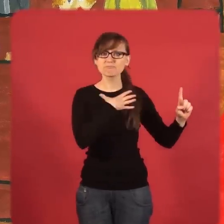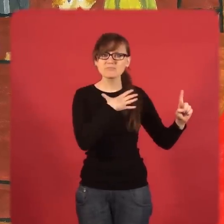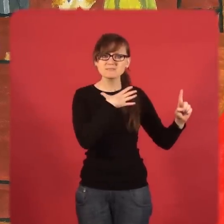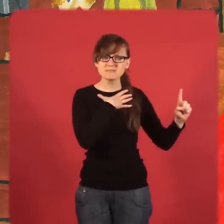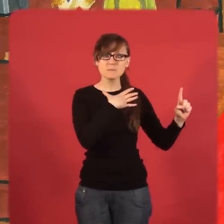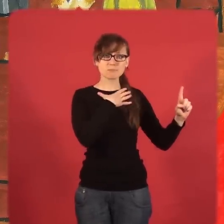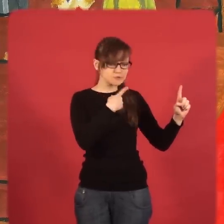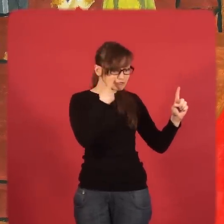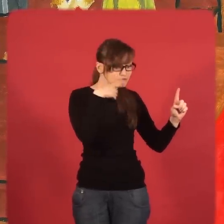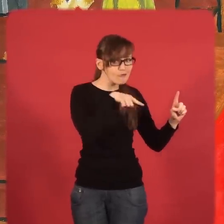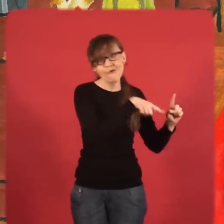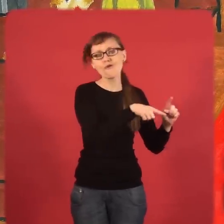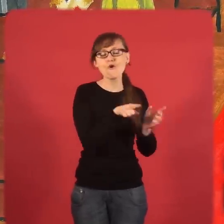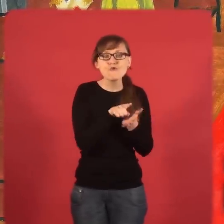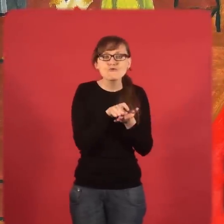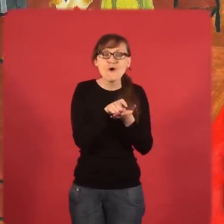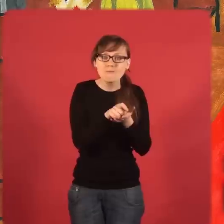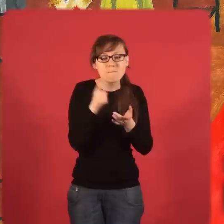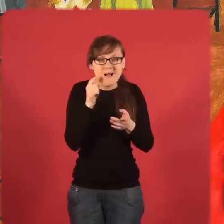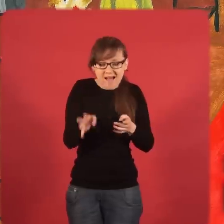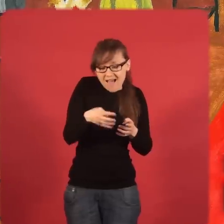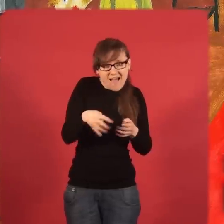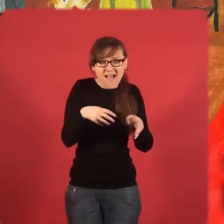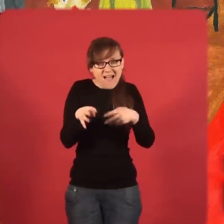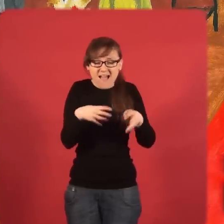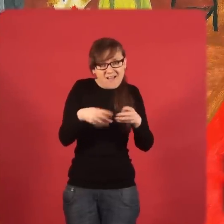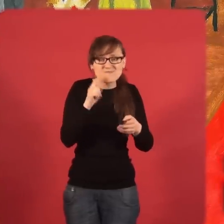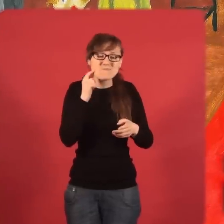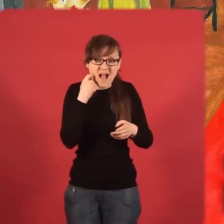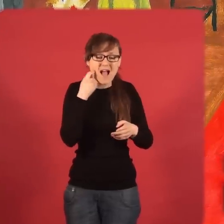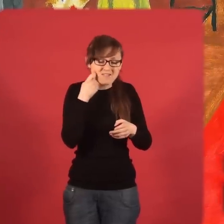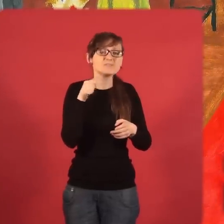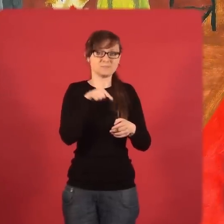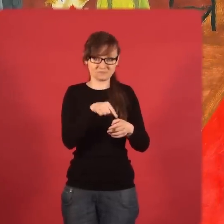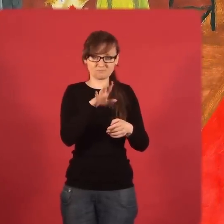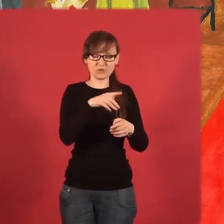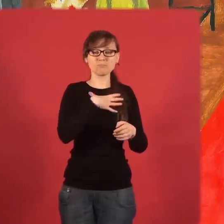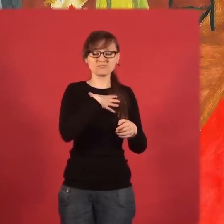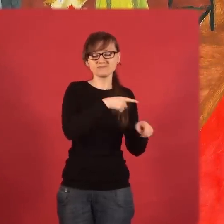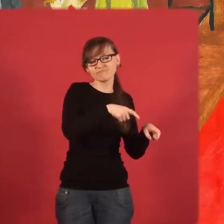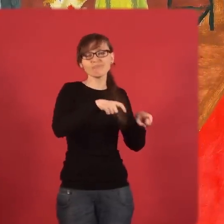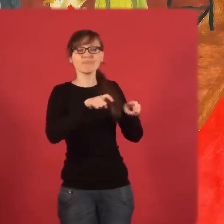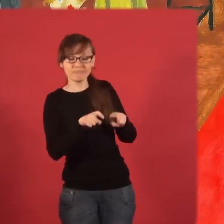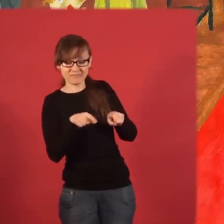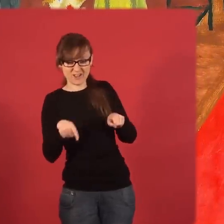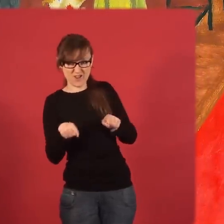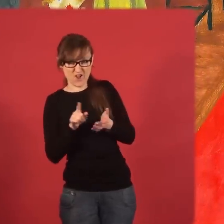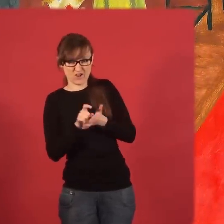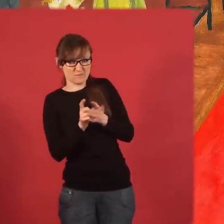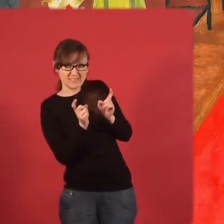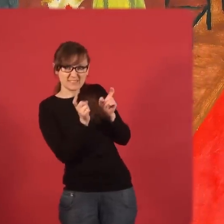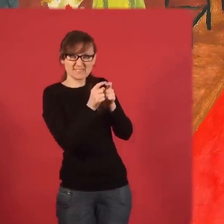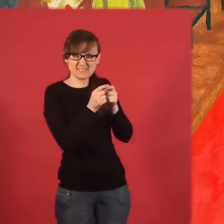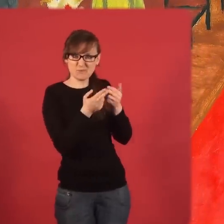Do kościoła wpadł pudel (pies) zobaczył żuka i zaczął się z nim bawić -- skacząc, kłapiąc zębami, szarpiąc głową. Wszyscy ludzie w kościele trzęśli się od ukrywanego śmiechu.